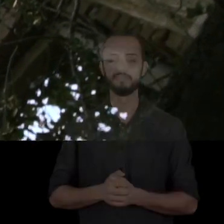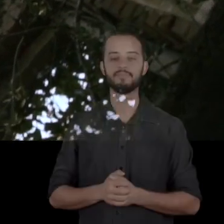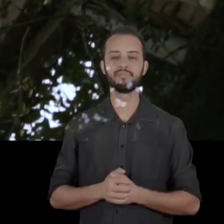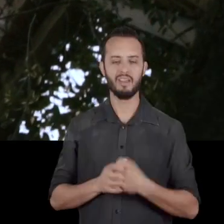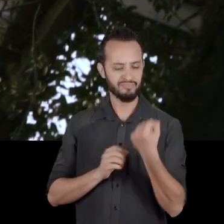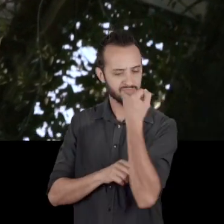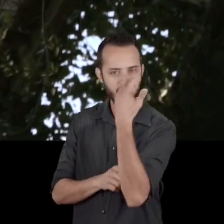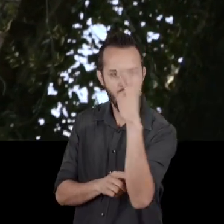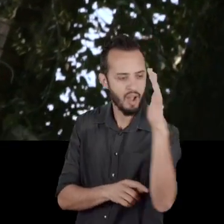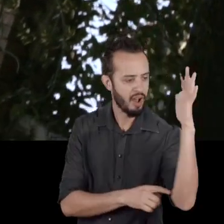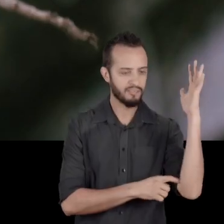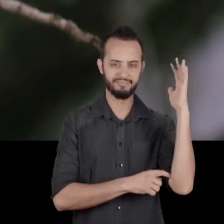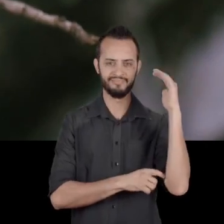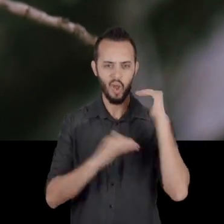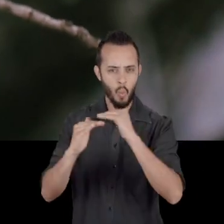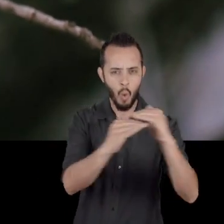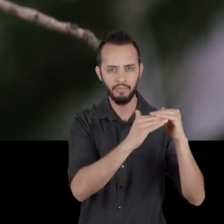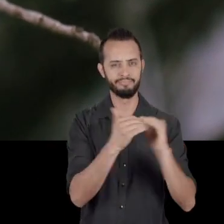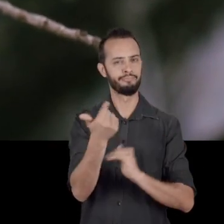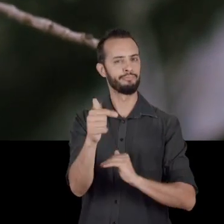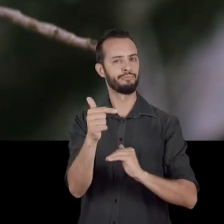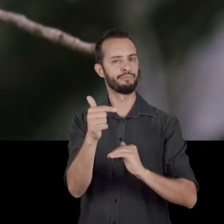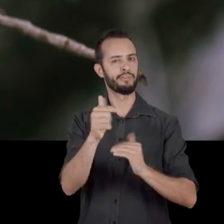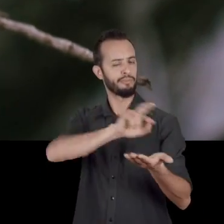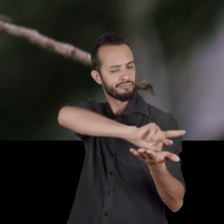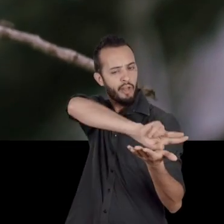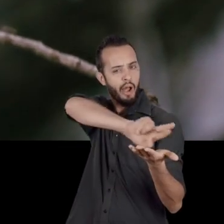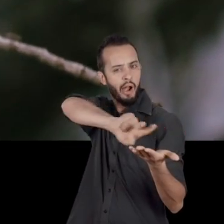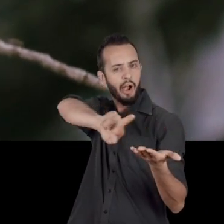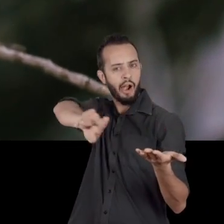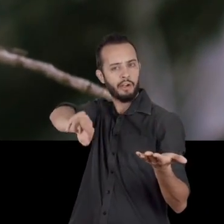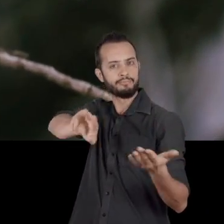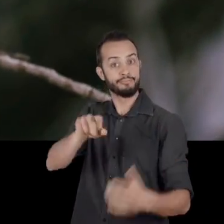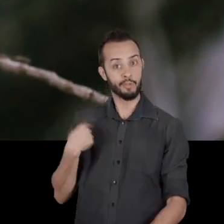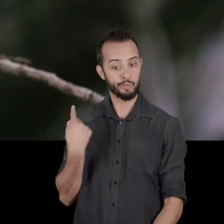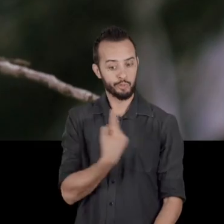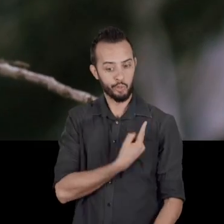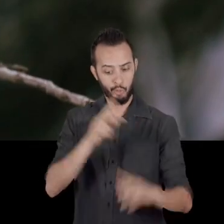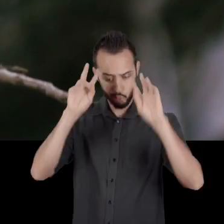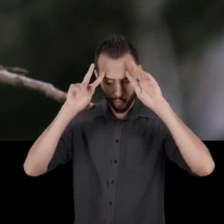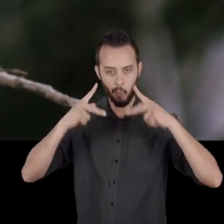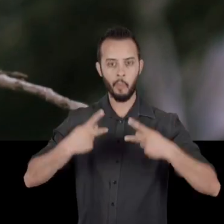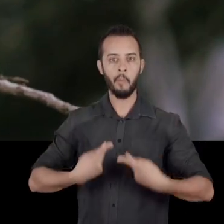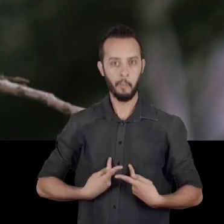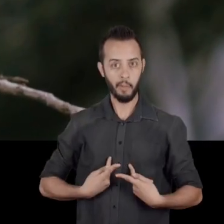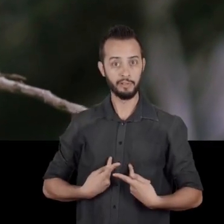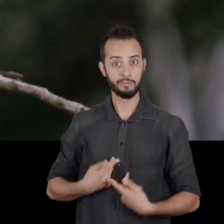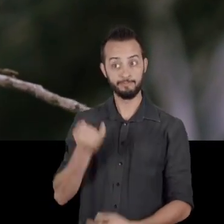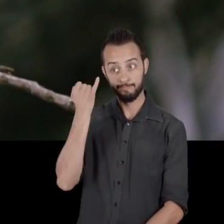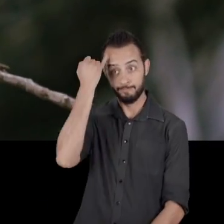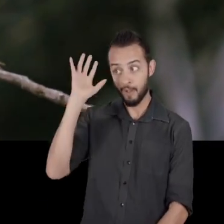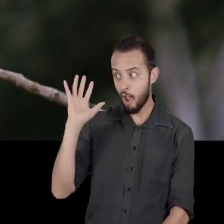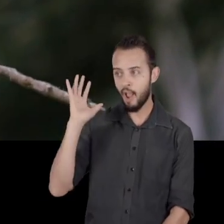Na natureza não existe isso de igualdade, é tudo diferença, é tudo o fluxo, é tudo o processo, mas uma das melhores coisas que a gente inventou